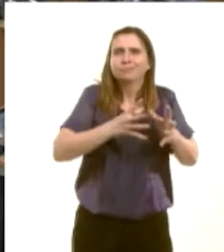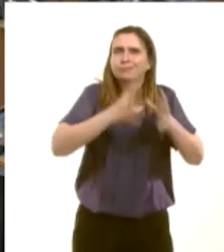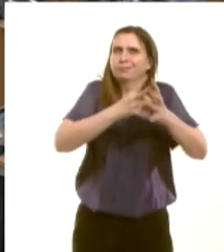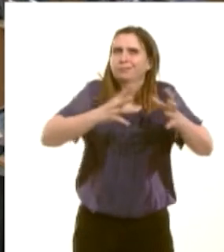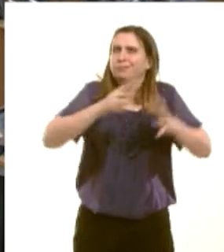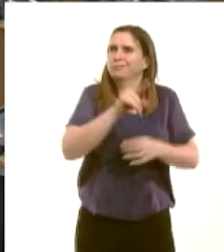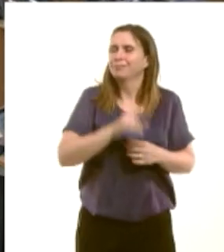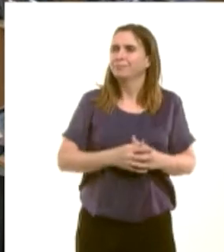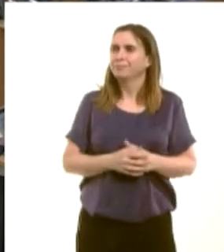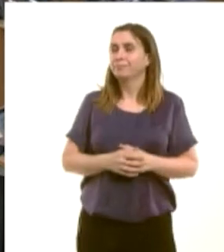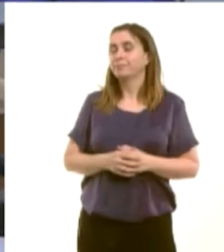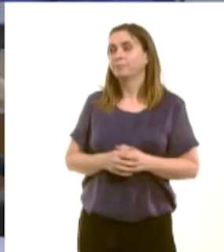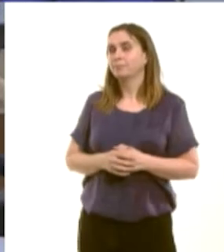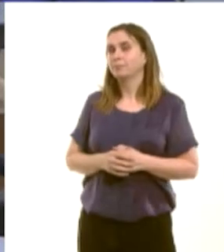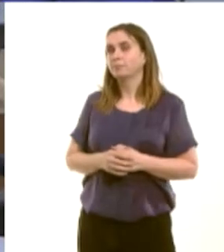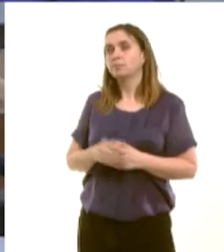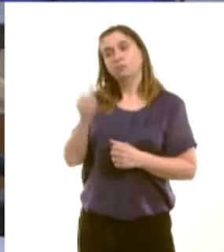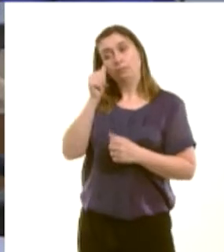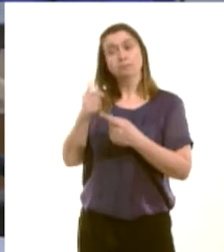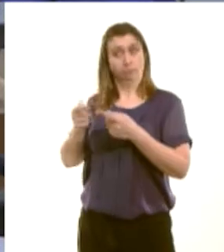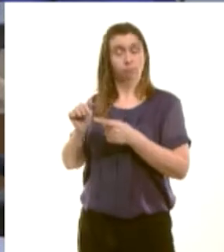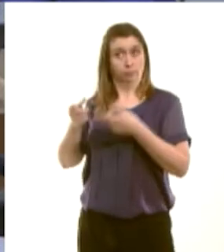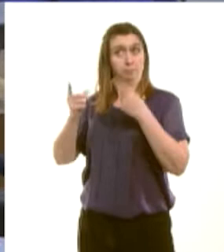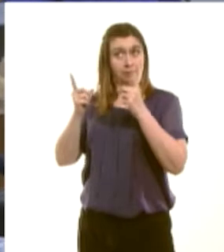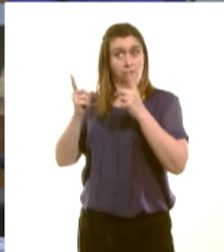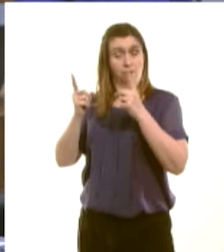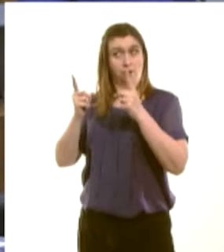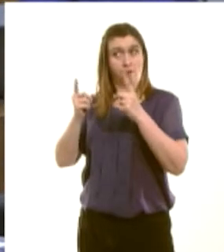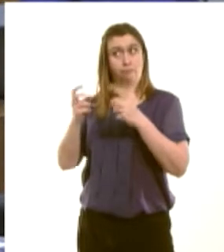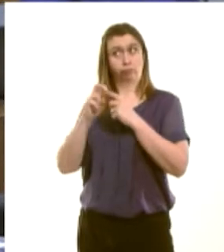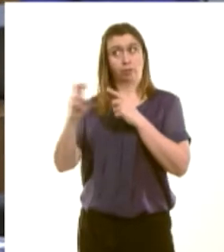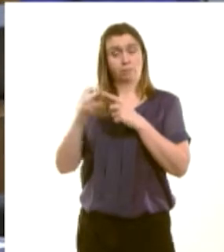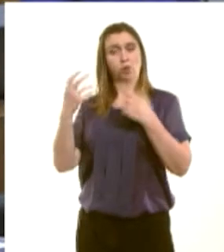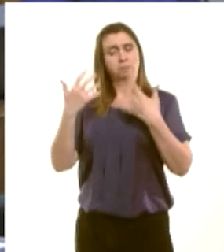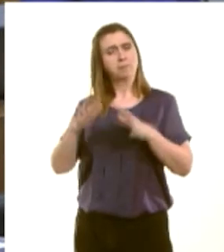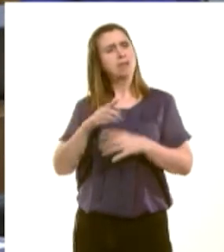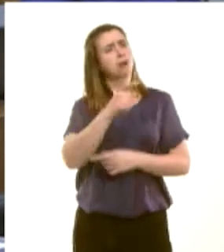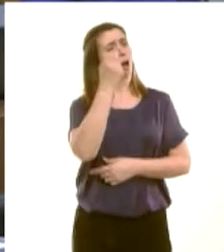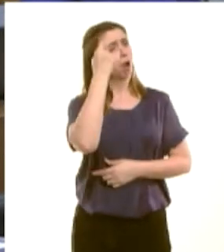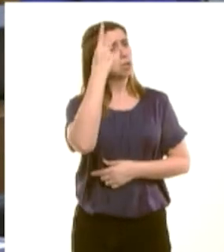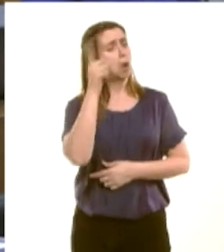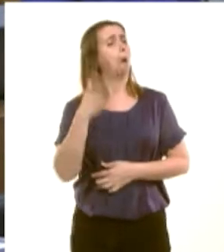mae yna rhai mannau lle maeír trac yn cael ei ddefnyddio, er enghraifft gan reilffordd